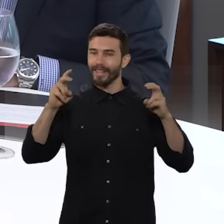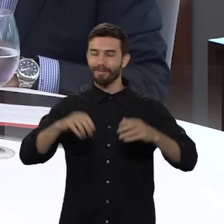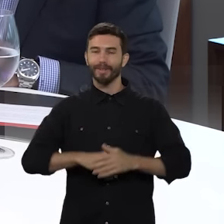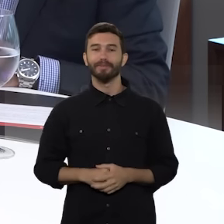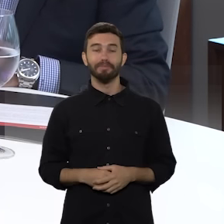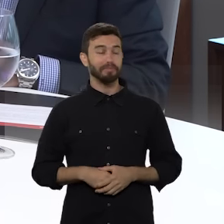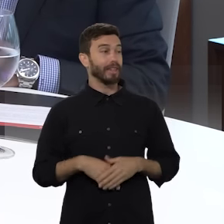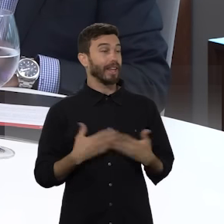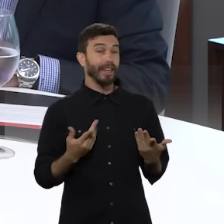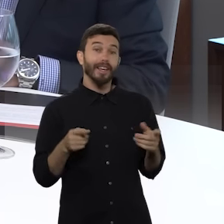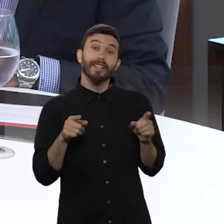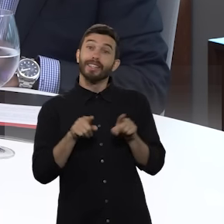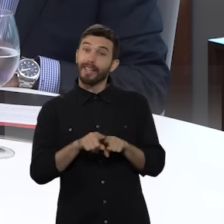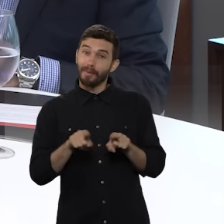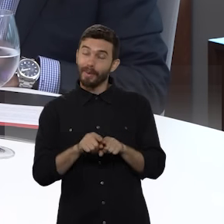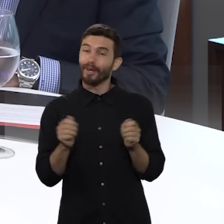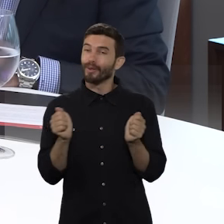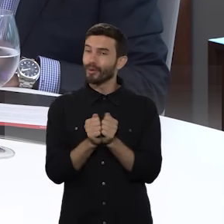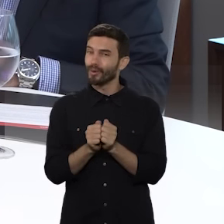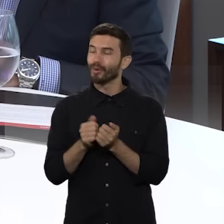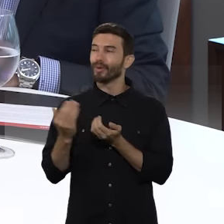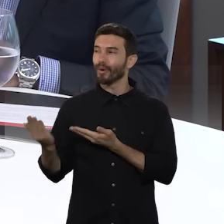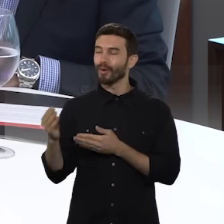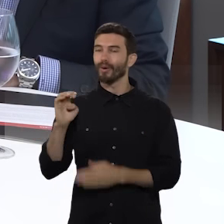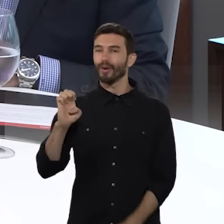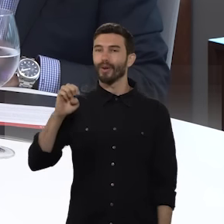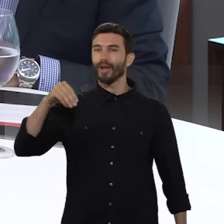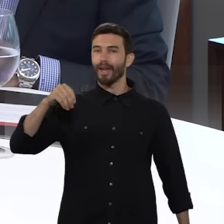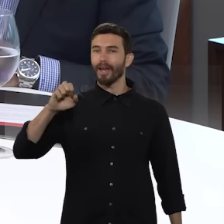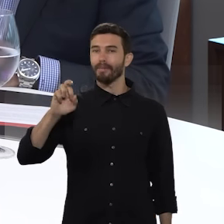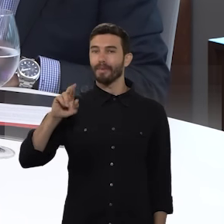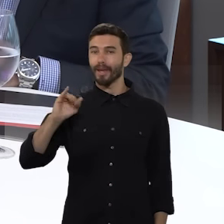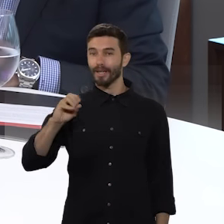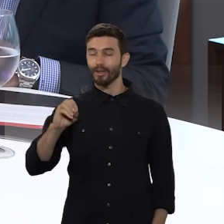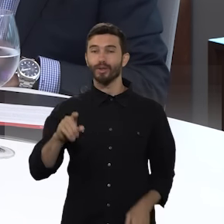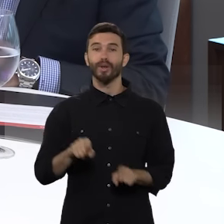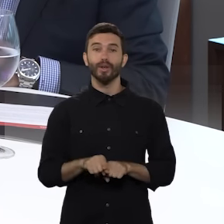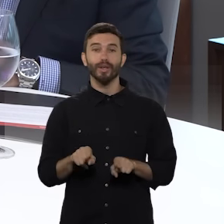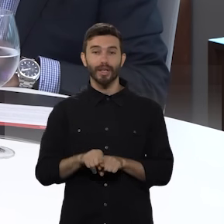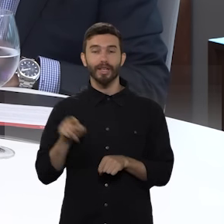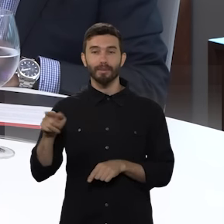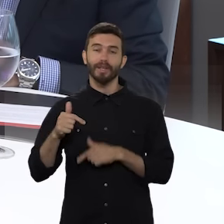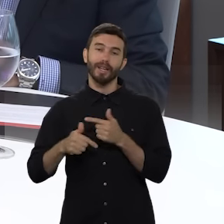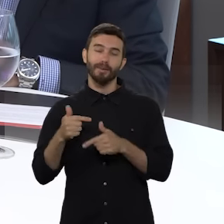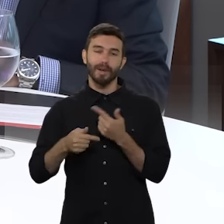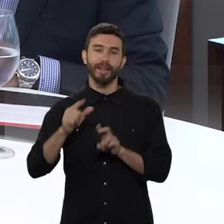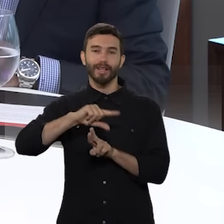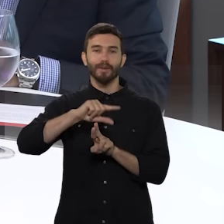Quem também está conosco para essa conversa é o Emerson Krubniki, que é Superintendente-executivo do Bradesco Corporate.